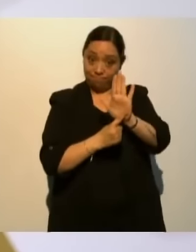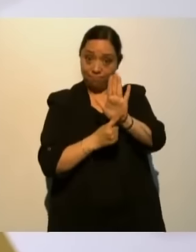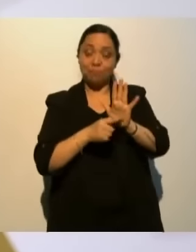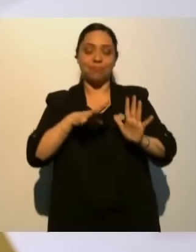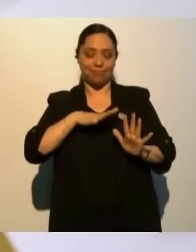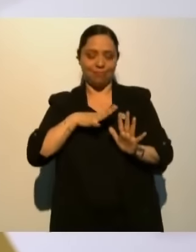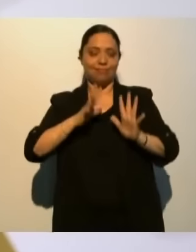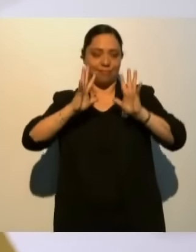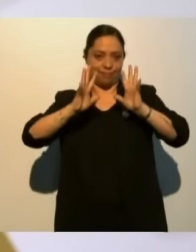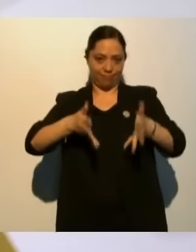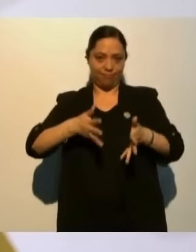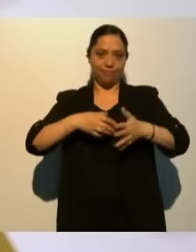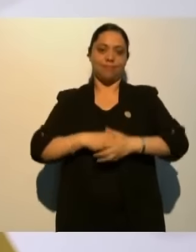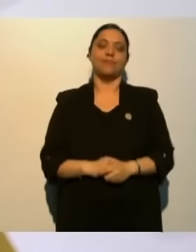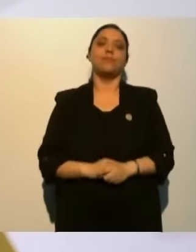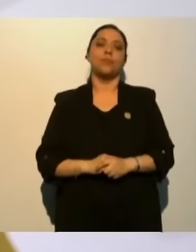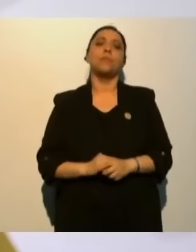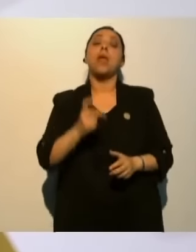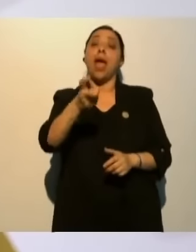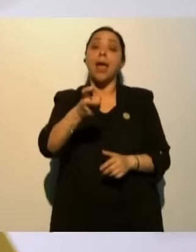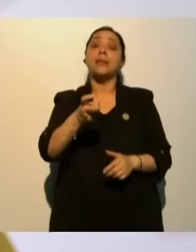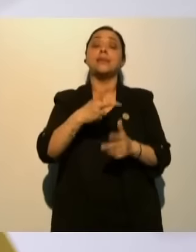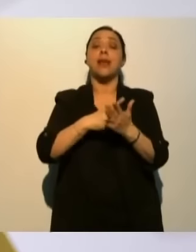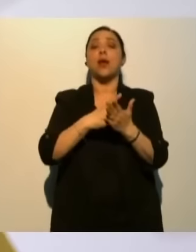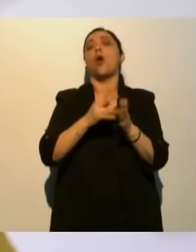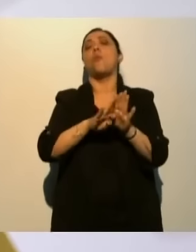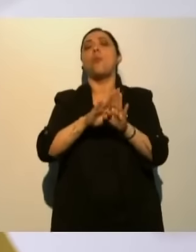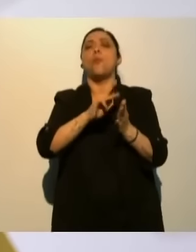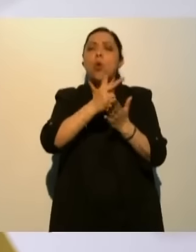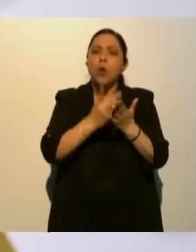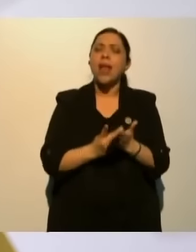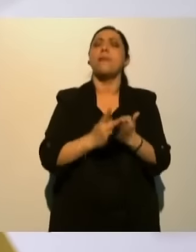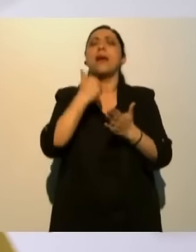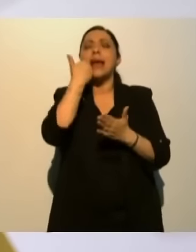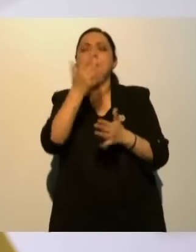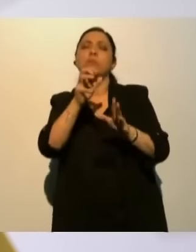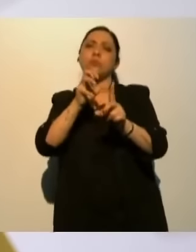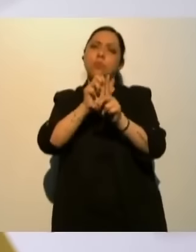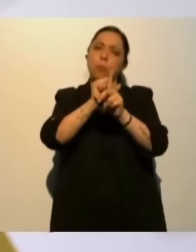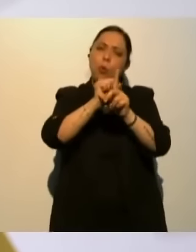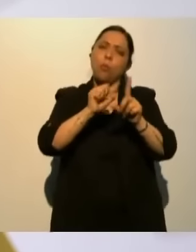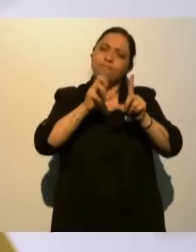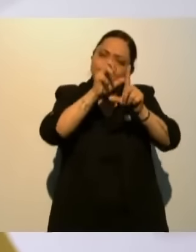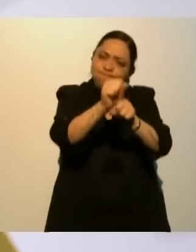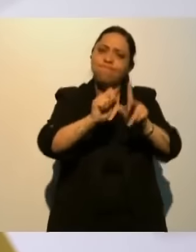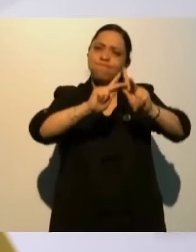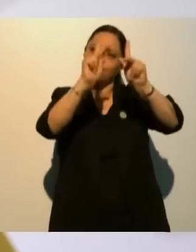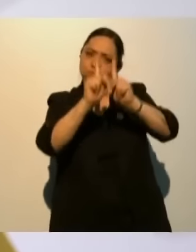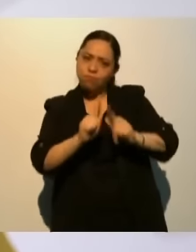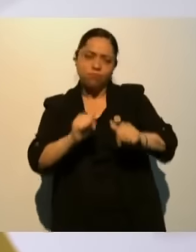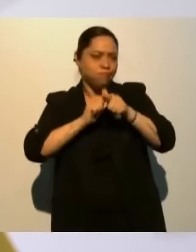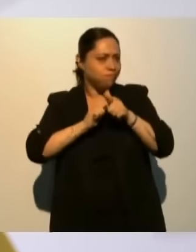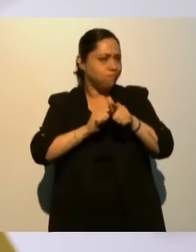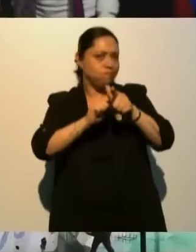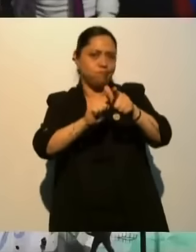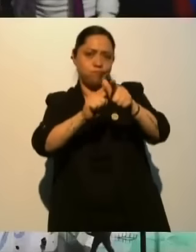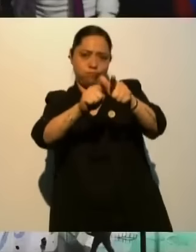esta labor permanente de búsqueda de paz como lo hemos escuchado de la jefa de gobierno queremos